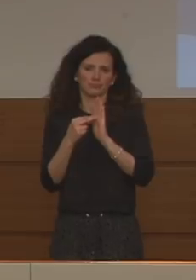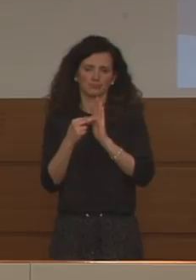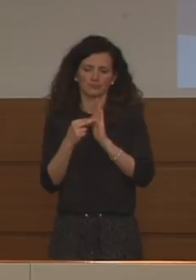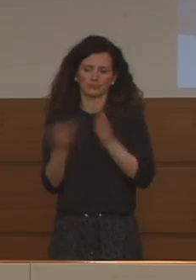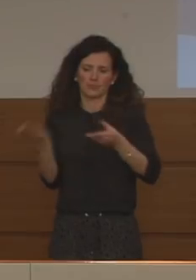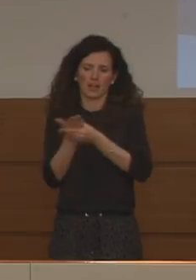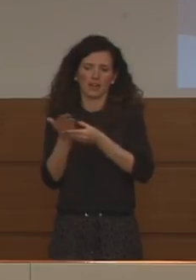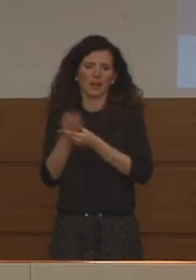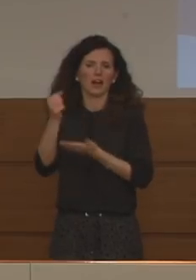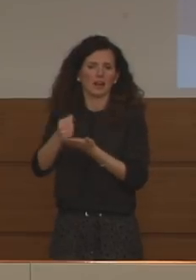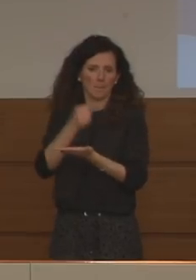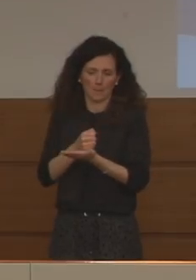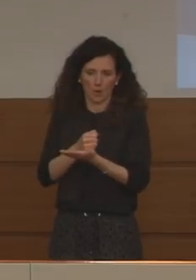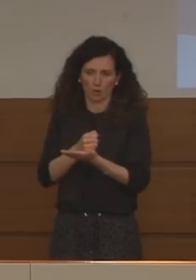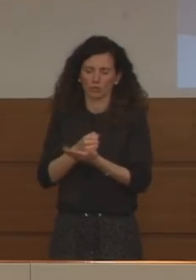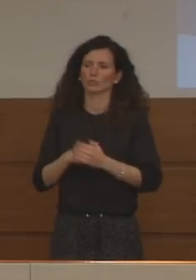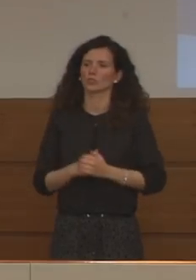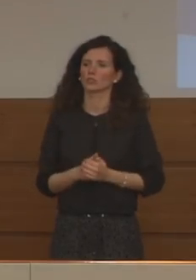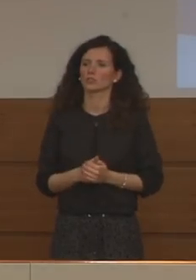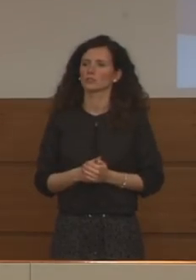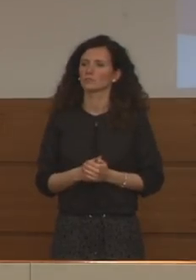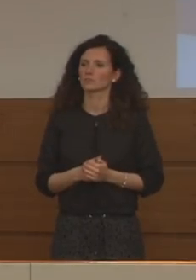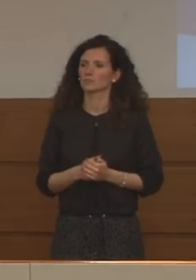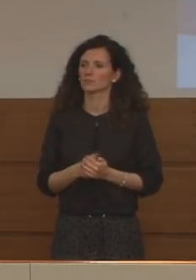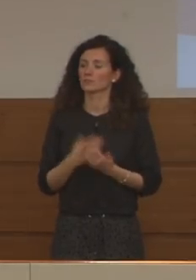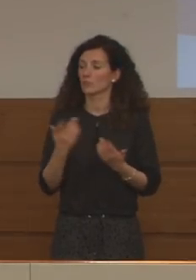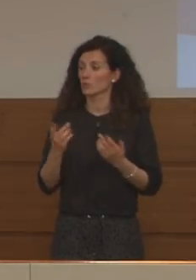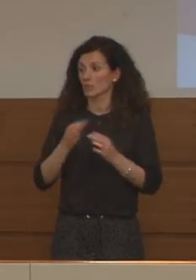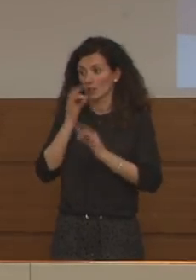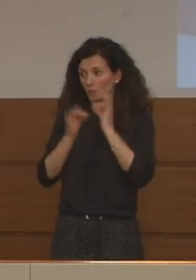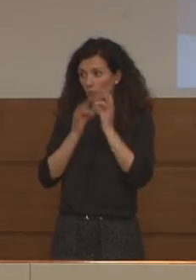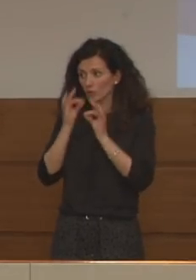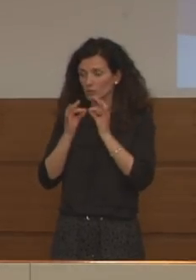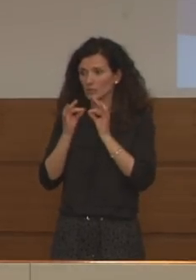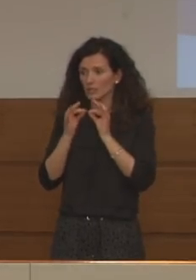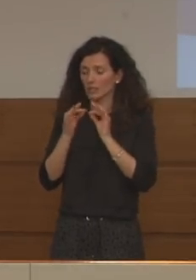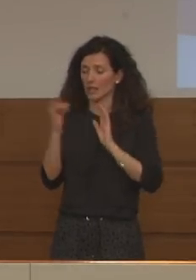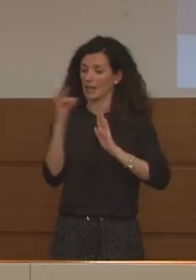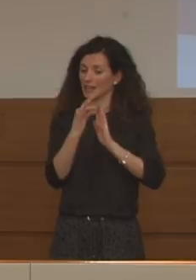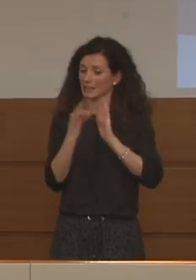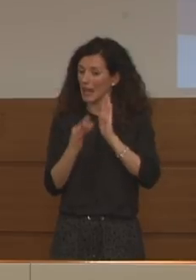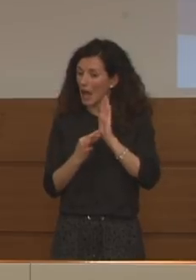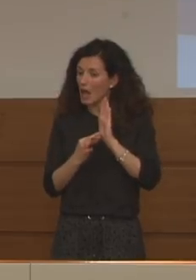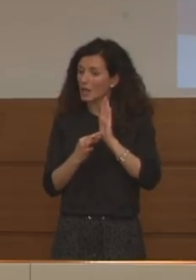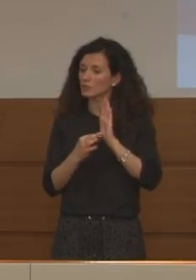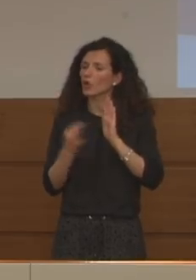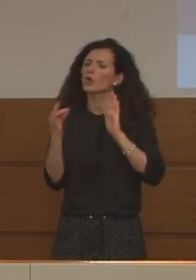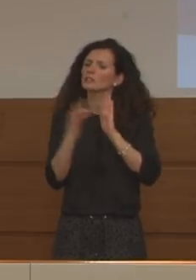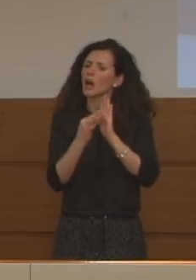Questo è la prima risposta. C'è un dato su quanti, del totale delle